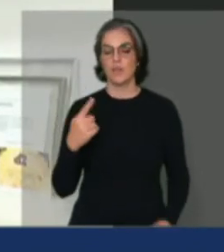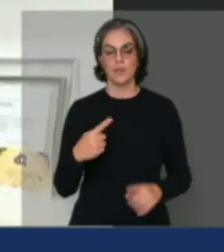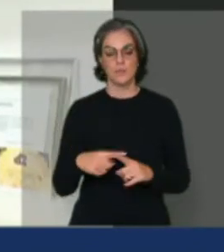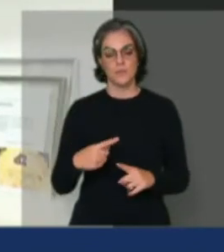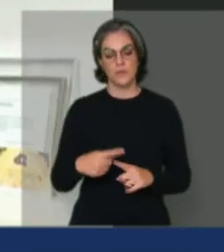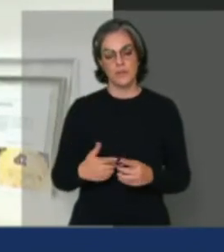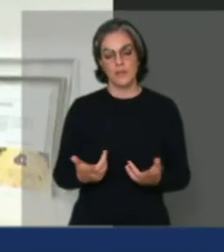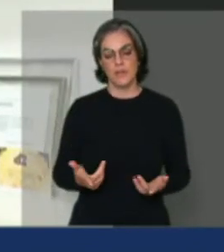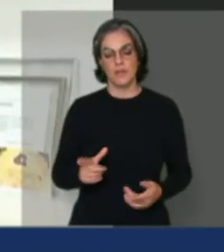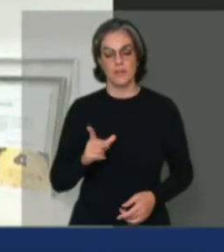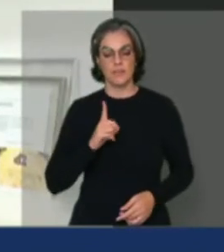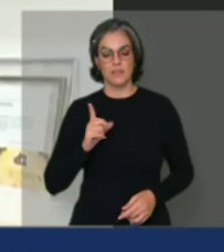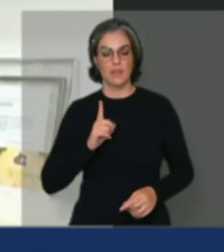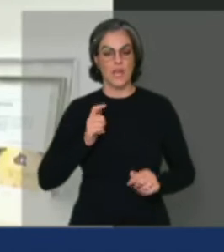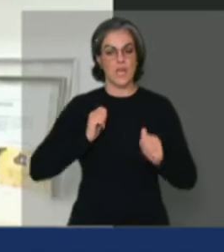ANSIEDADE, DESTE GENOCIDA QUE